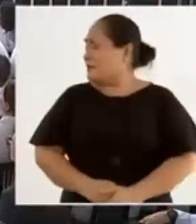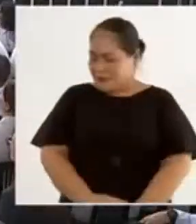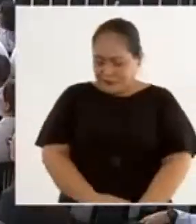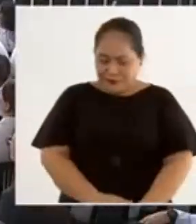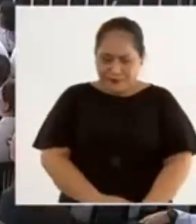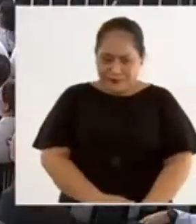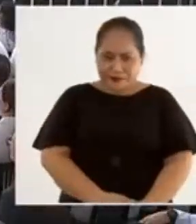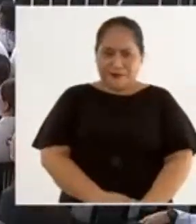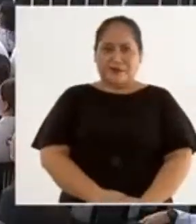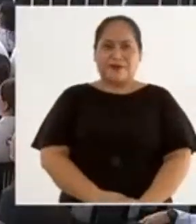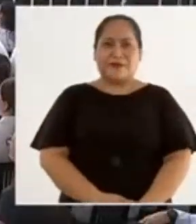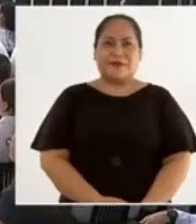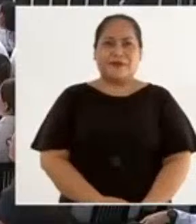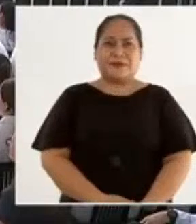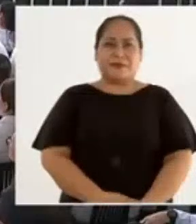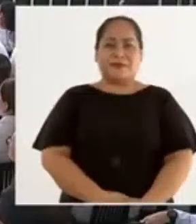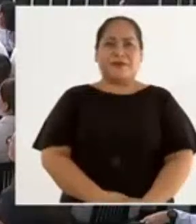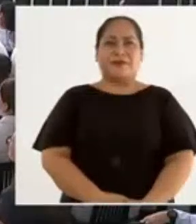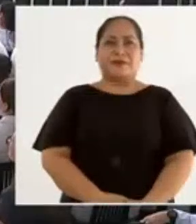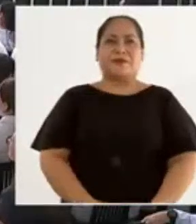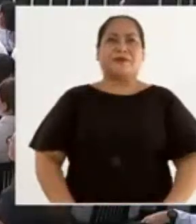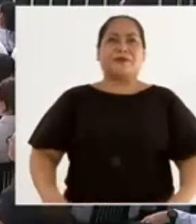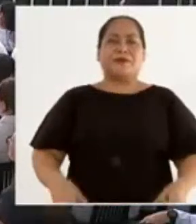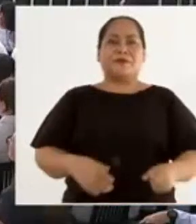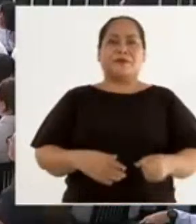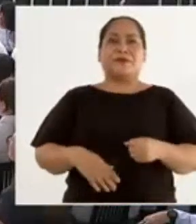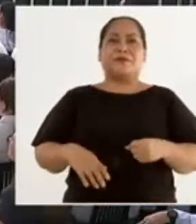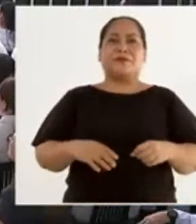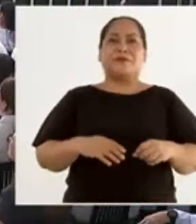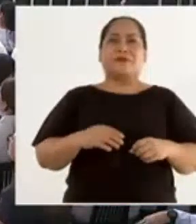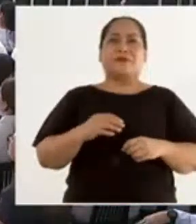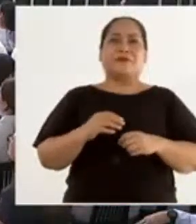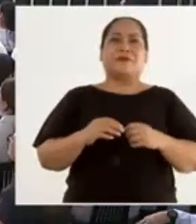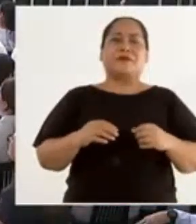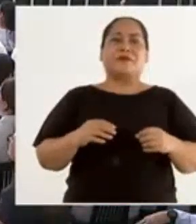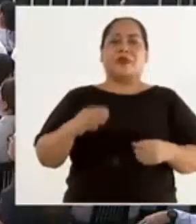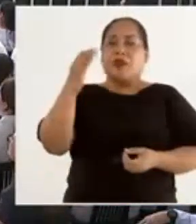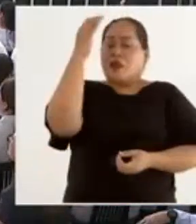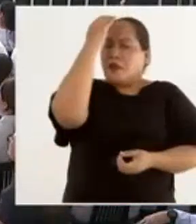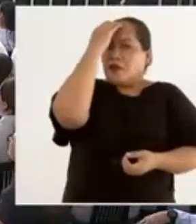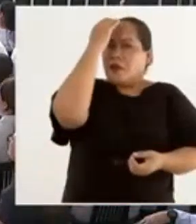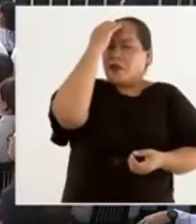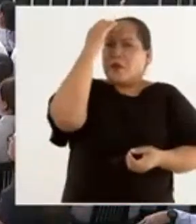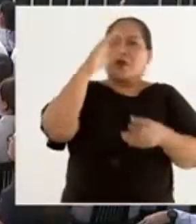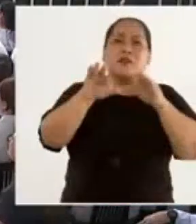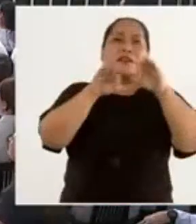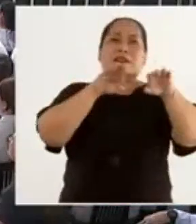Choco y me formé como internista y conozco a estos grandes profesionales. Compañeros,